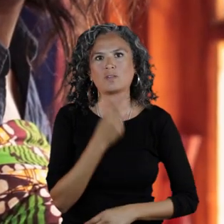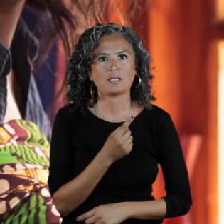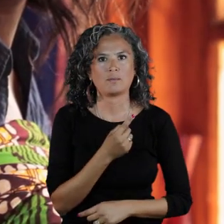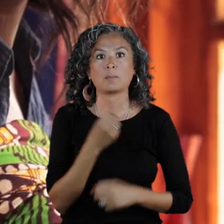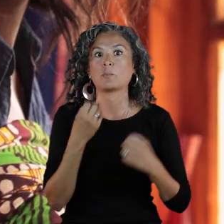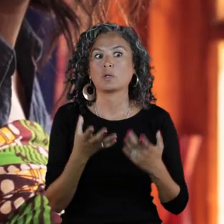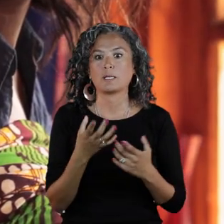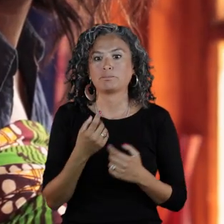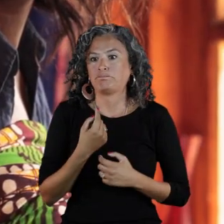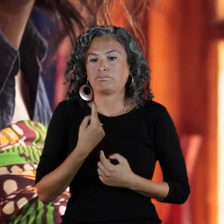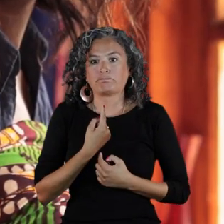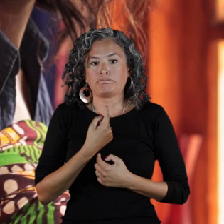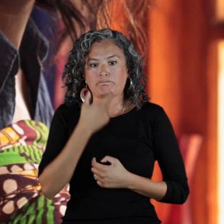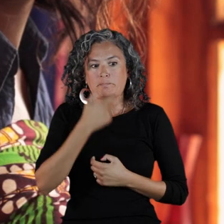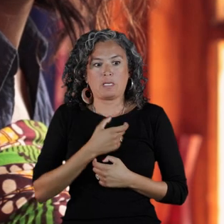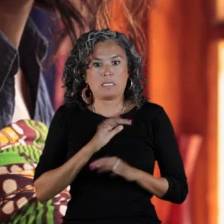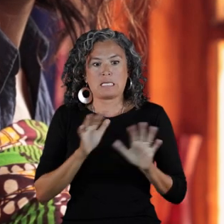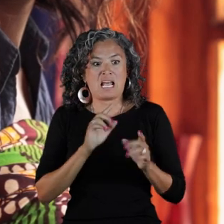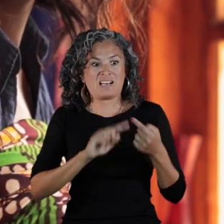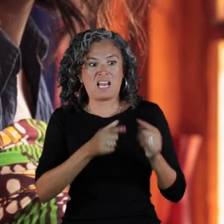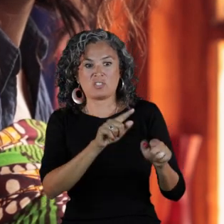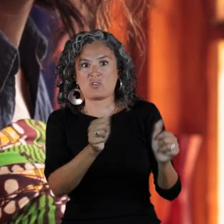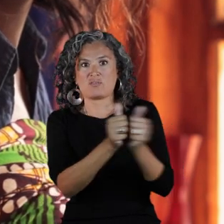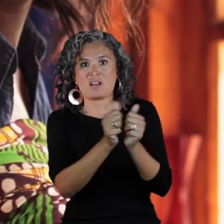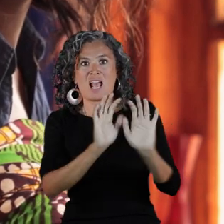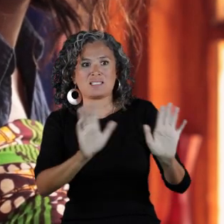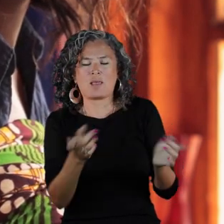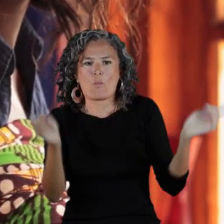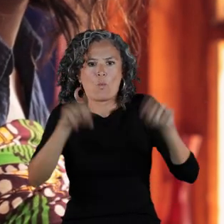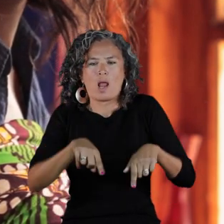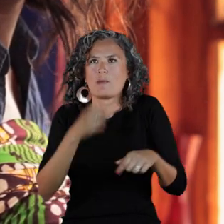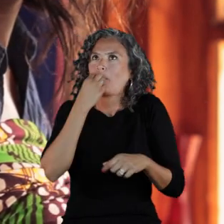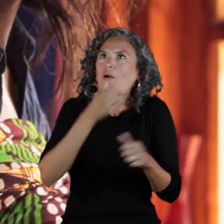Cada uno deberá trabajar personalmente su relación hacia el otro.